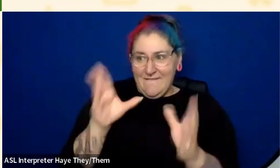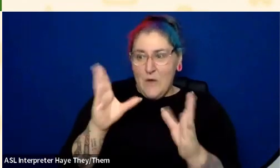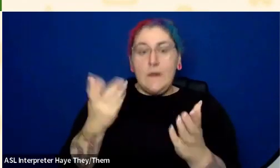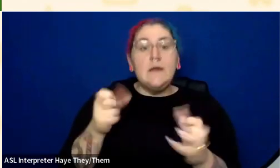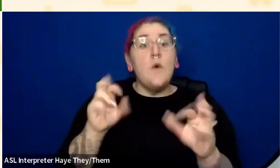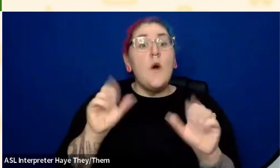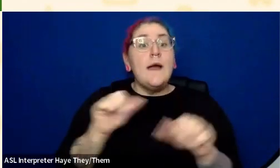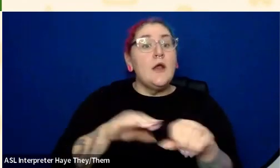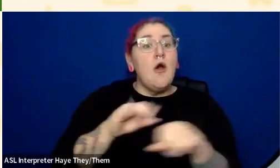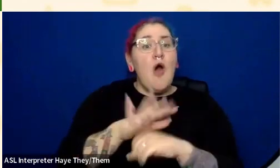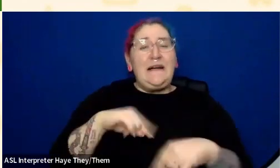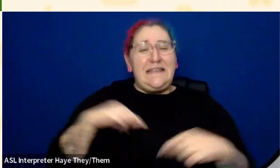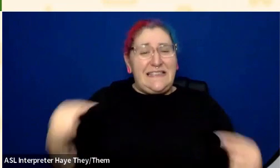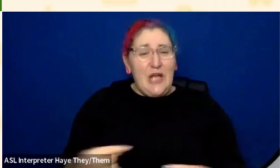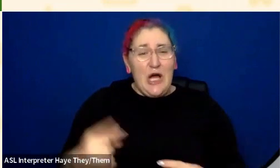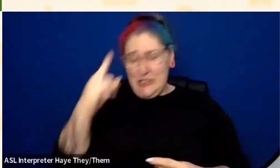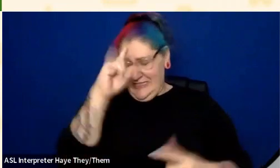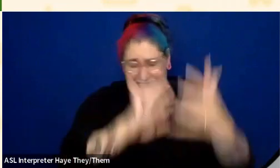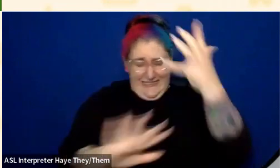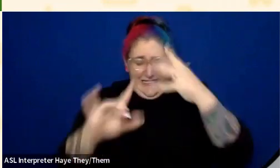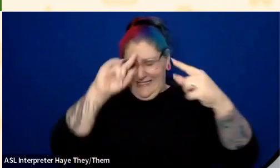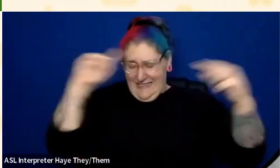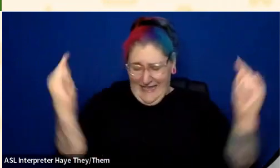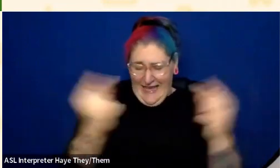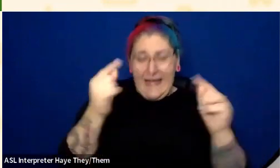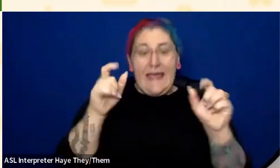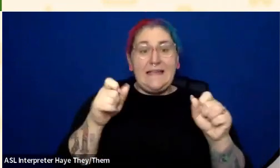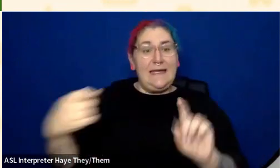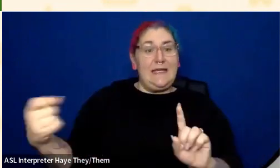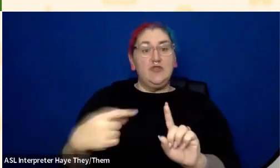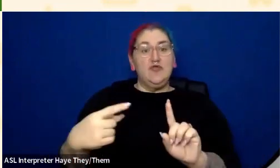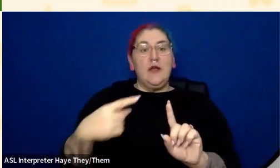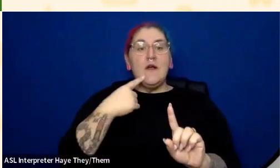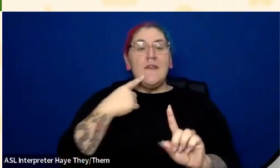si se mueven los elementos de la página que se desplaza. Puede desencadenar trastornos vestibulares o del oído interno.